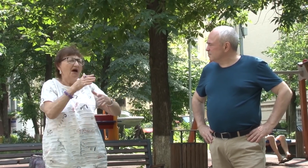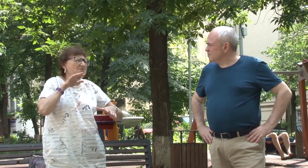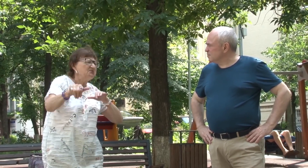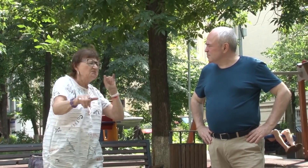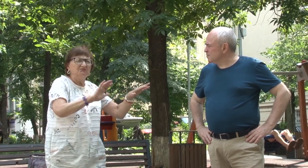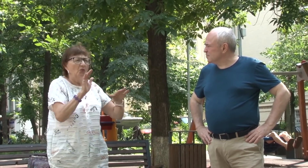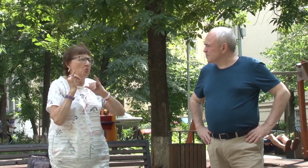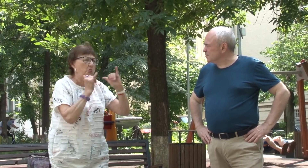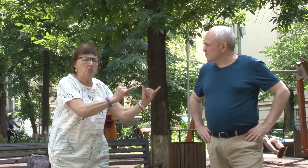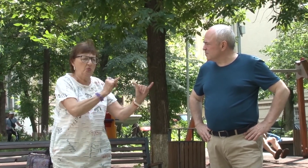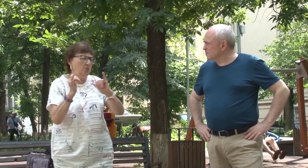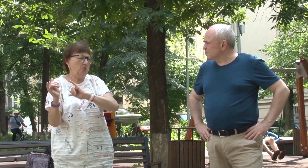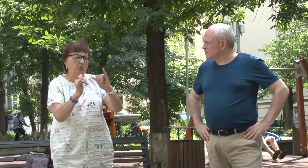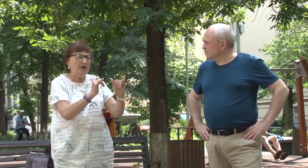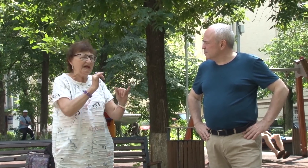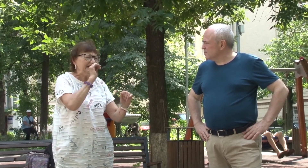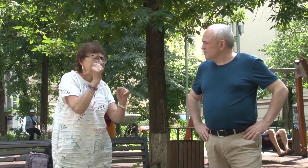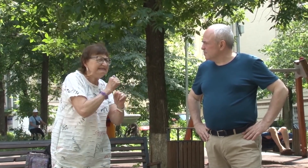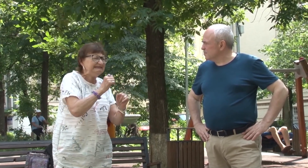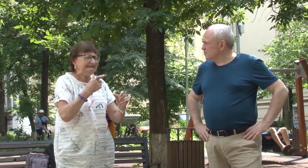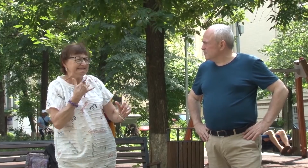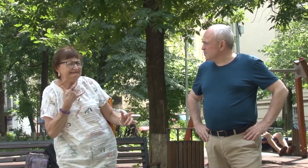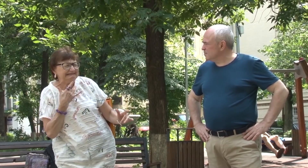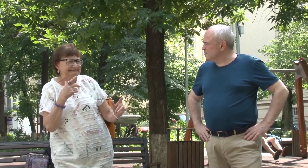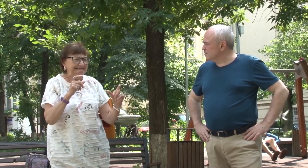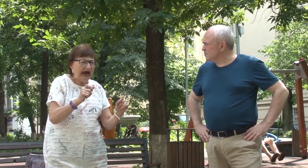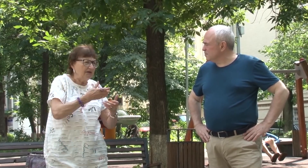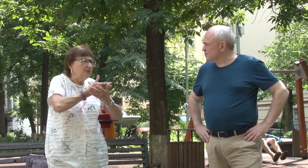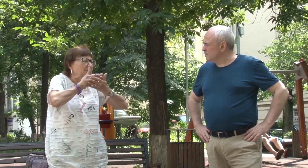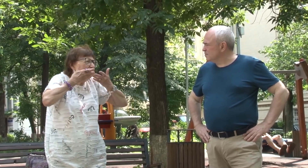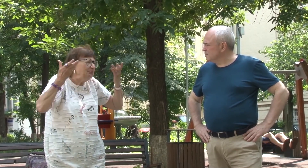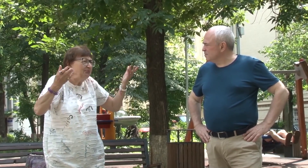Никаких скандалов.